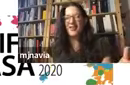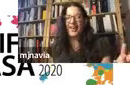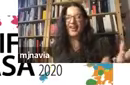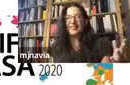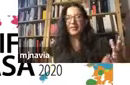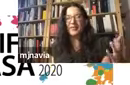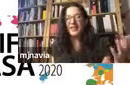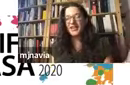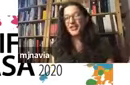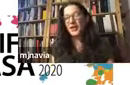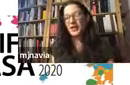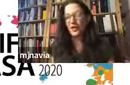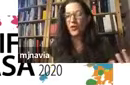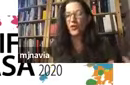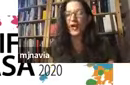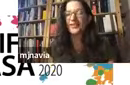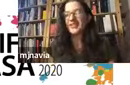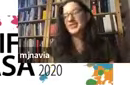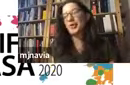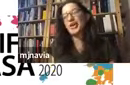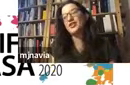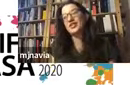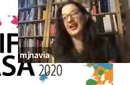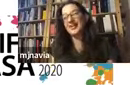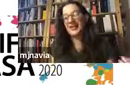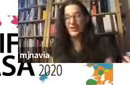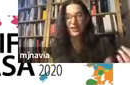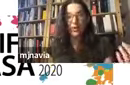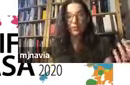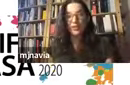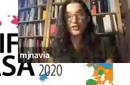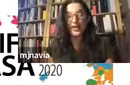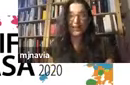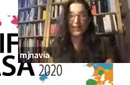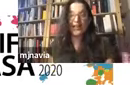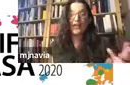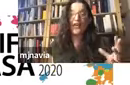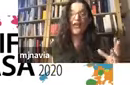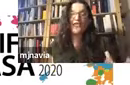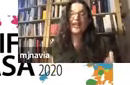colección de cuentos "Lugar" que se puede encontrar en Leolento.cl o bien